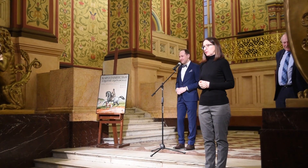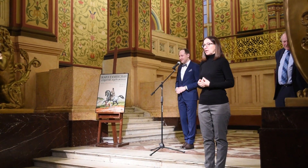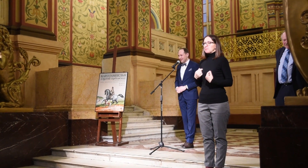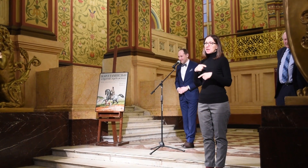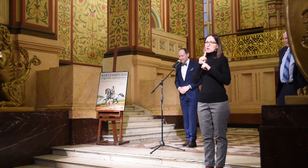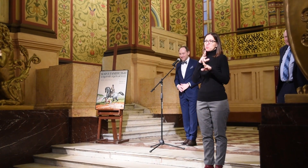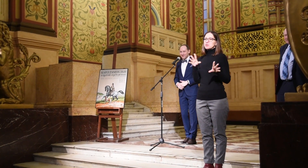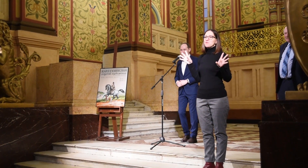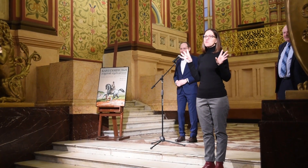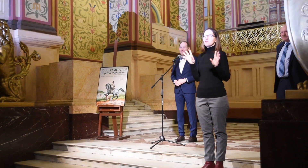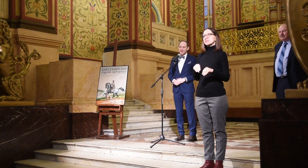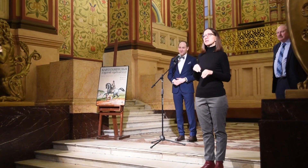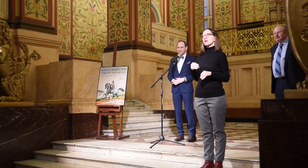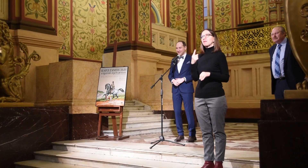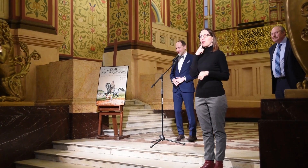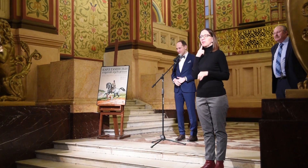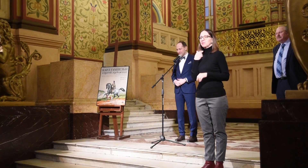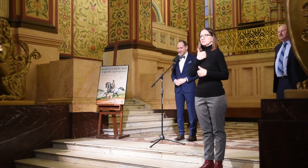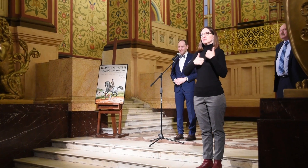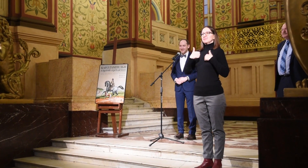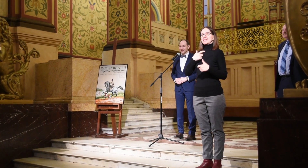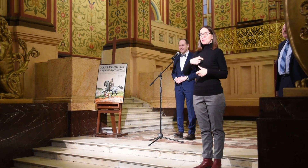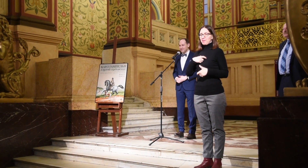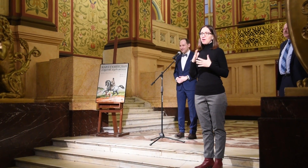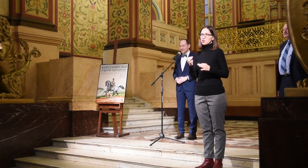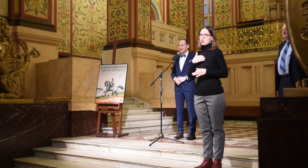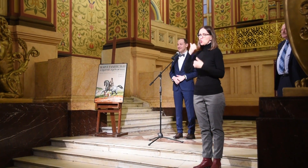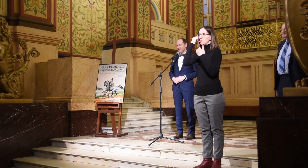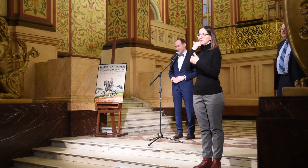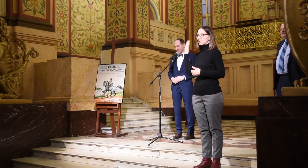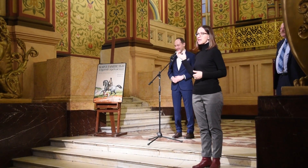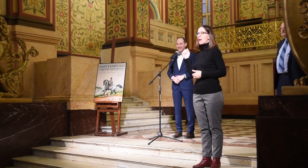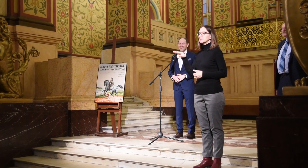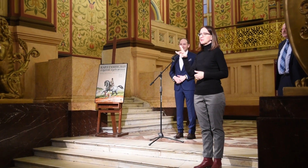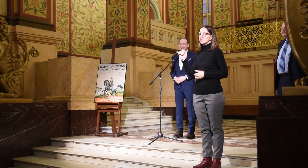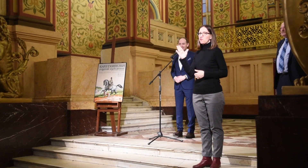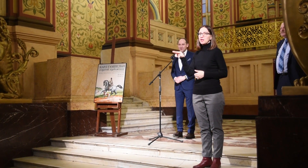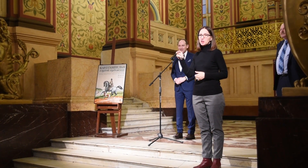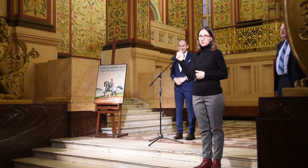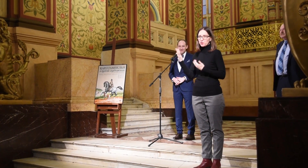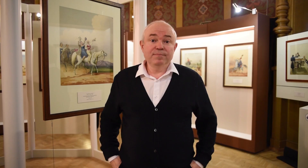и приуроченной к 225-летию со дня рождения талантливого рисовальщика, акварелиста, живописца, гравера и литографа Карла Карловича Гампельна.